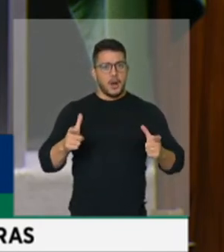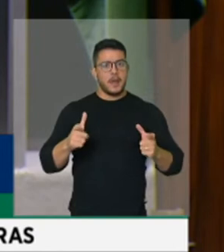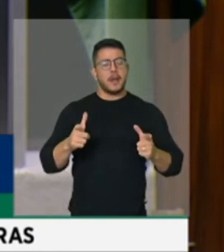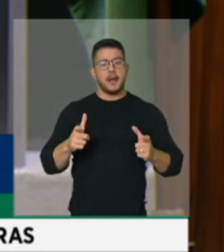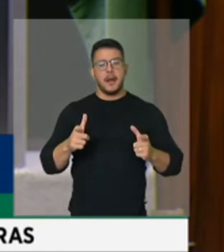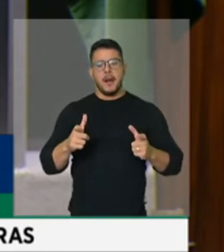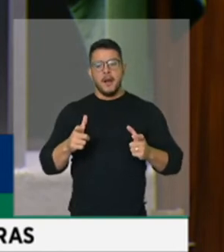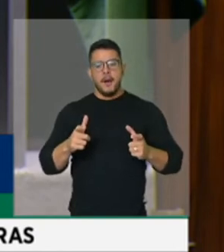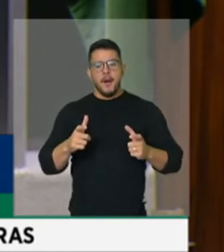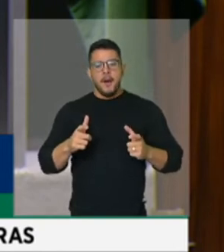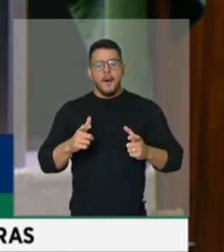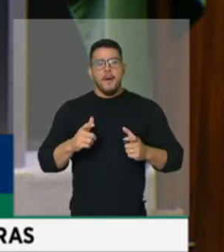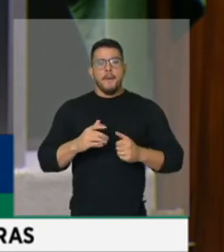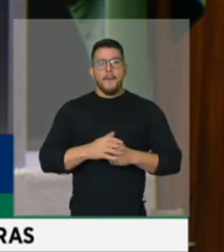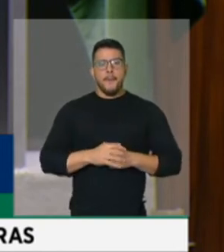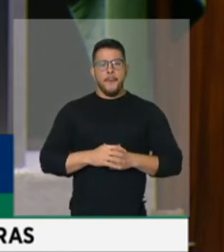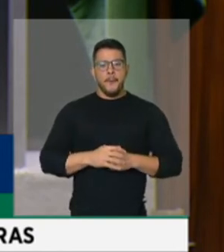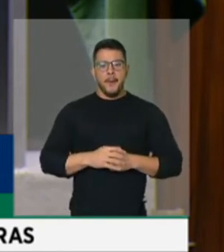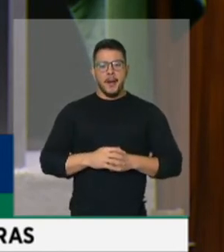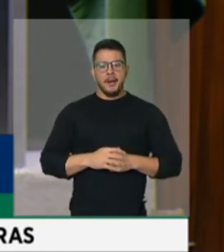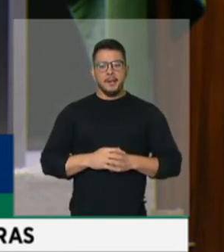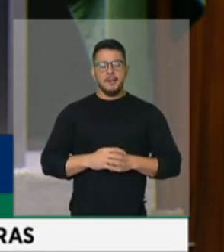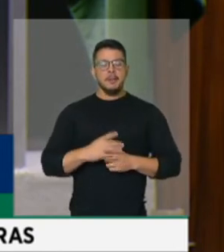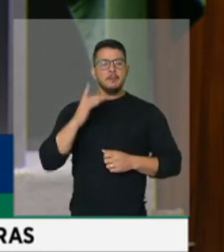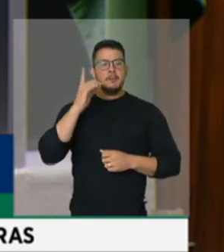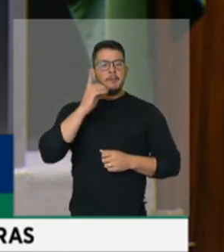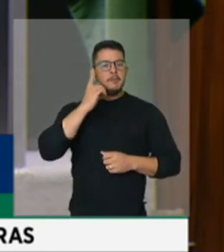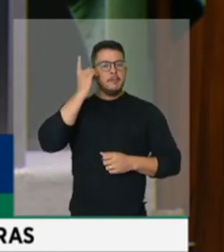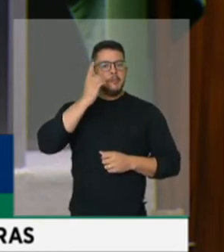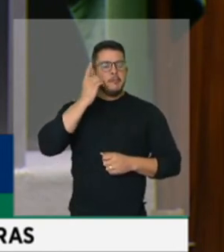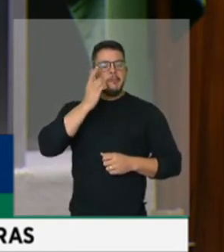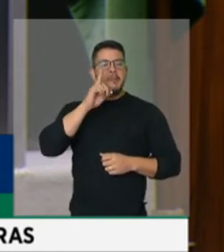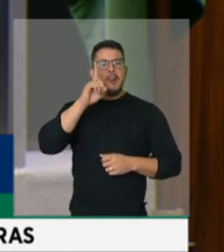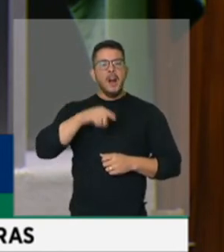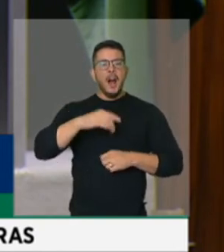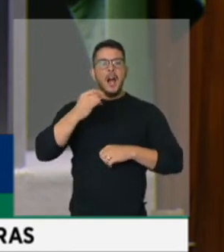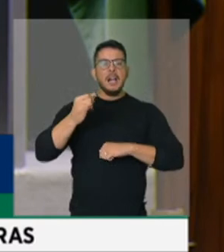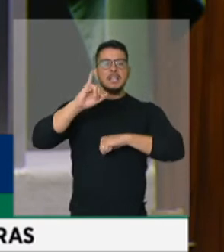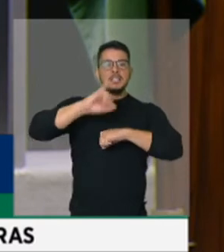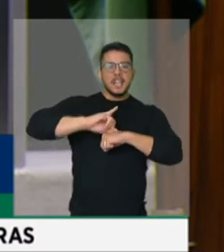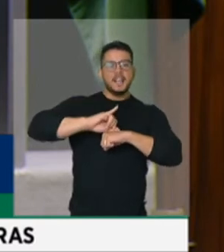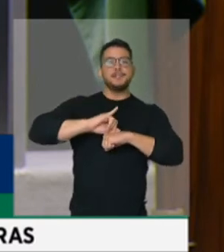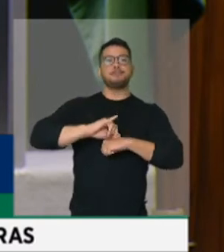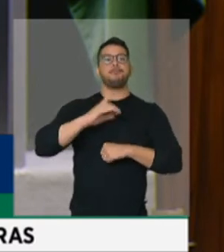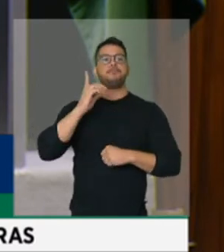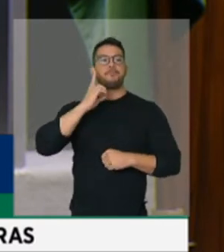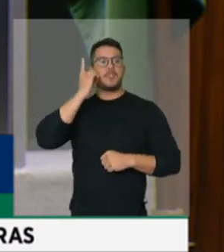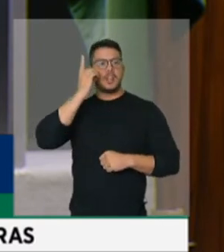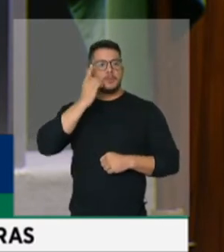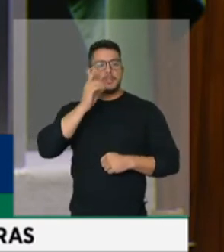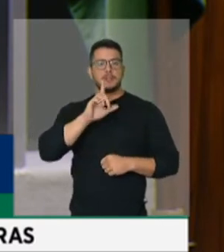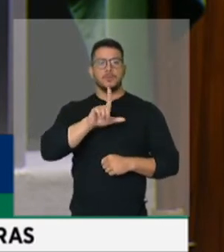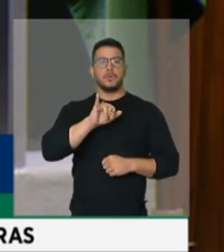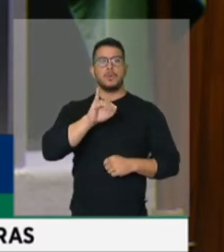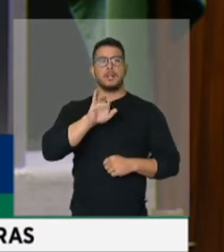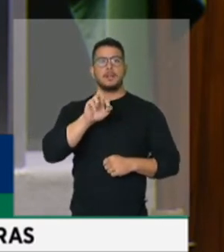AÍ RESIDE, SENHOR PRESIDENTE, UMA BRIGA, UMA DIVERGÊNCIA, DEPUTADO DIEGO ANDRADE, IDEOLÓGICA. NÓS,